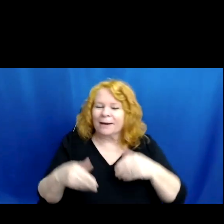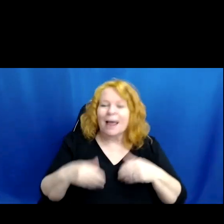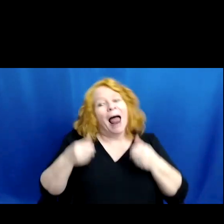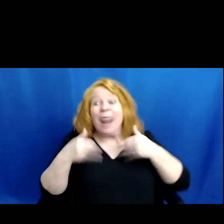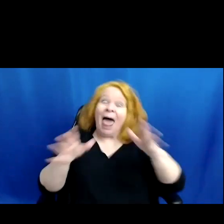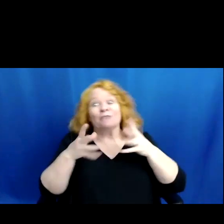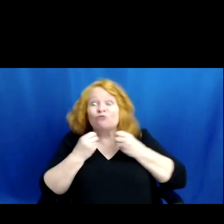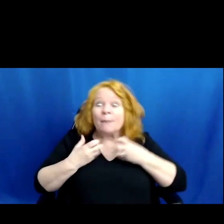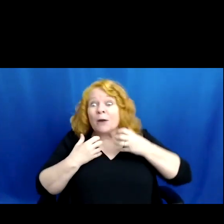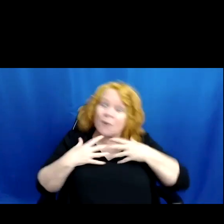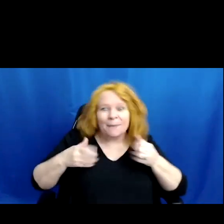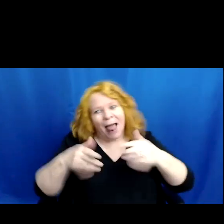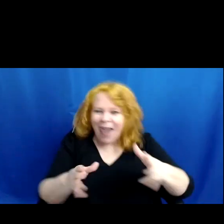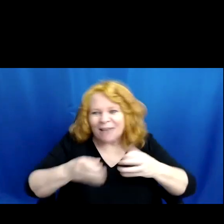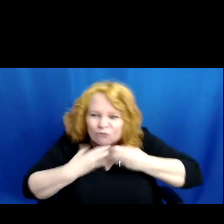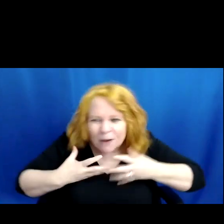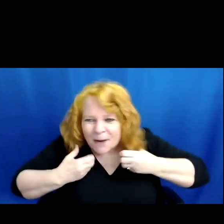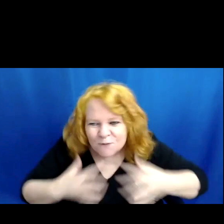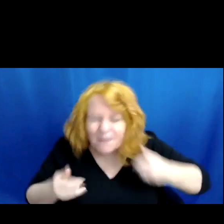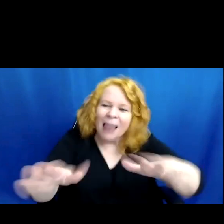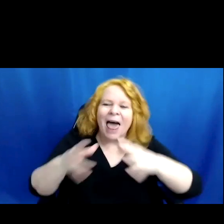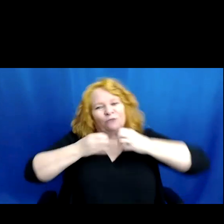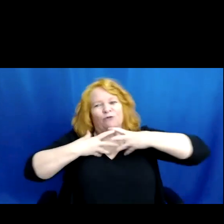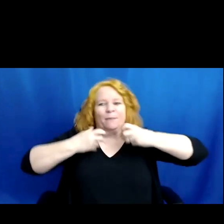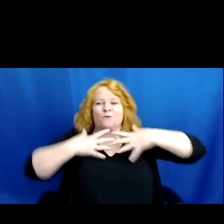ribbit ribbit, let’s ribbit ribbit, let's ribbit ribbit, let's ribbit ribbit, let’s